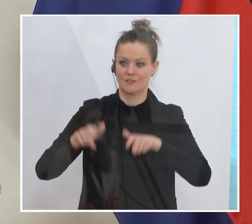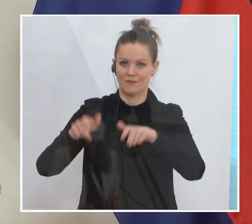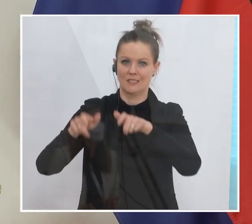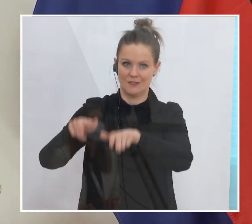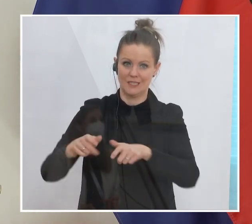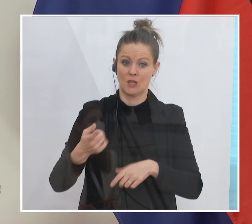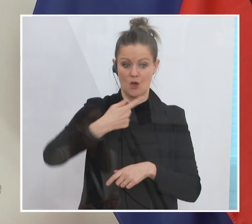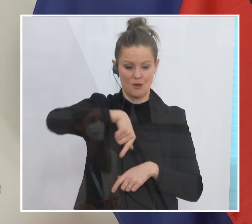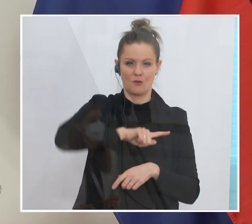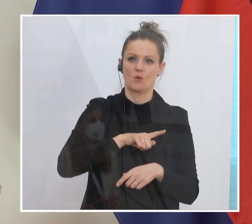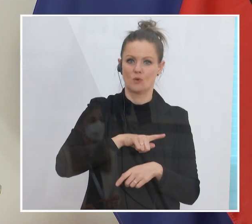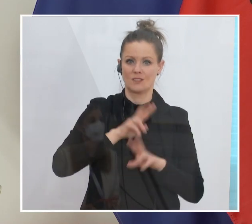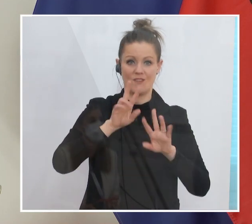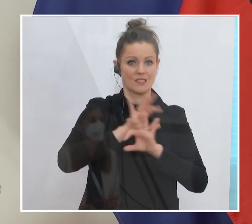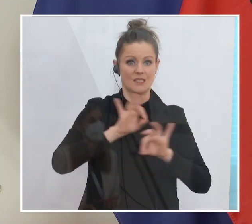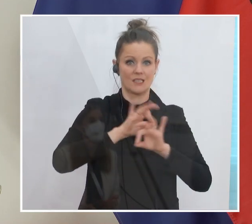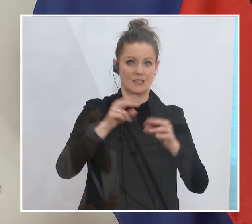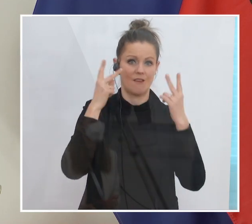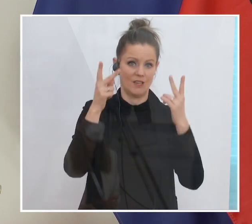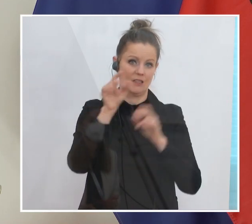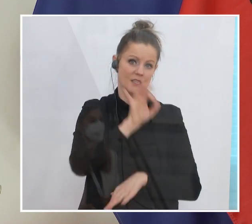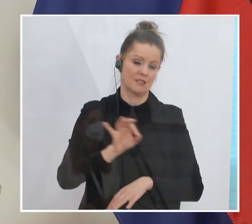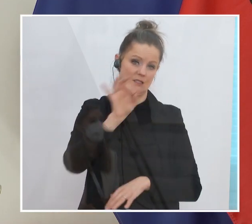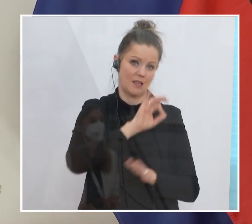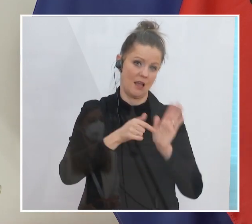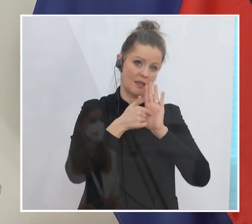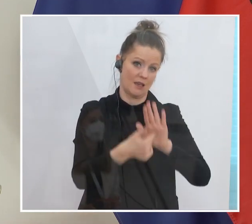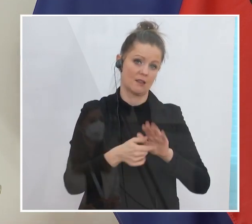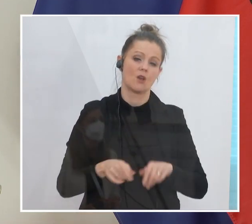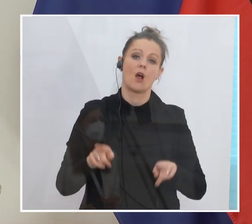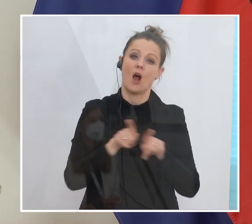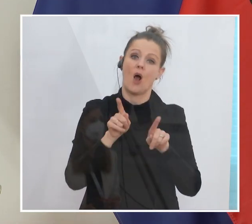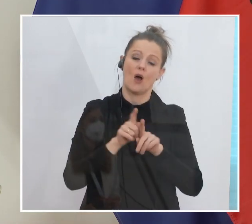für uns ein extrem wichtiges Signal und vor allem eben auch ein sehr positives Zeichen,